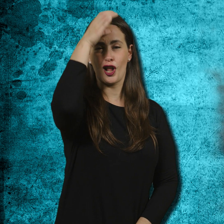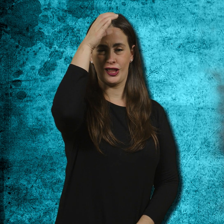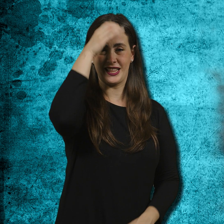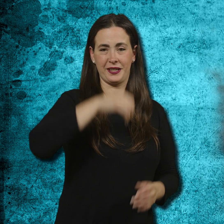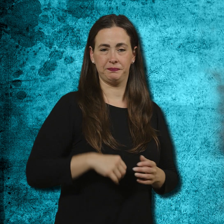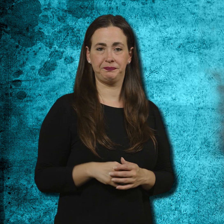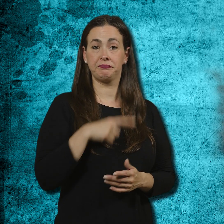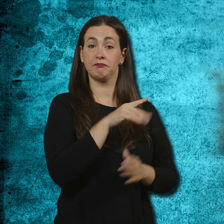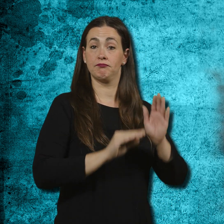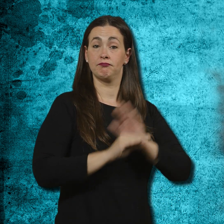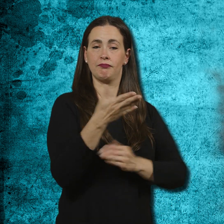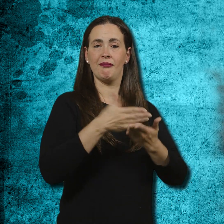JAUME CLOTET I FABRÉS